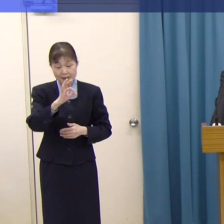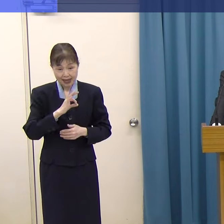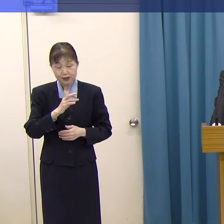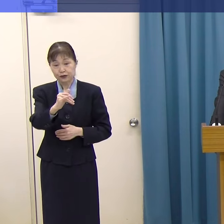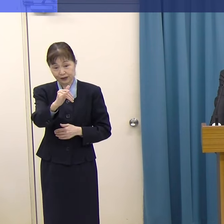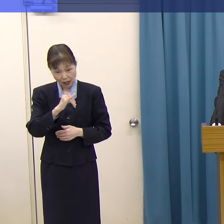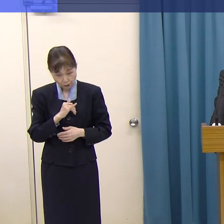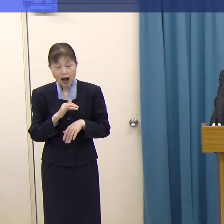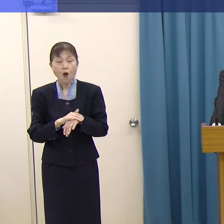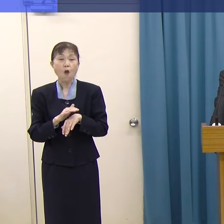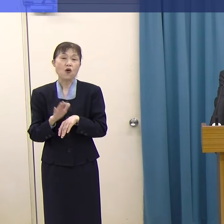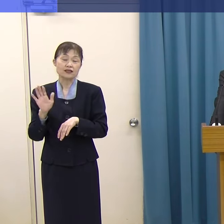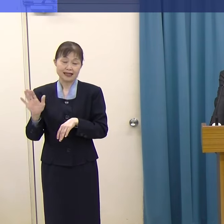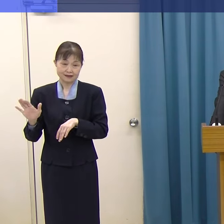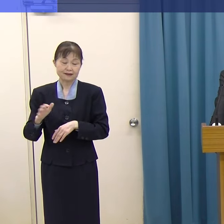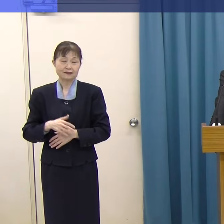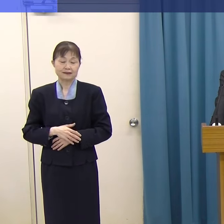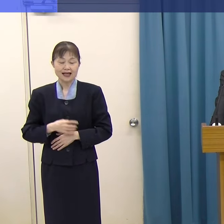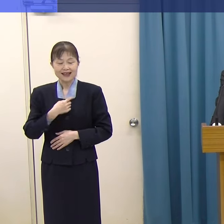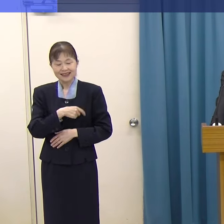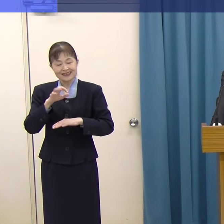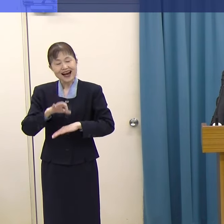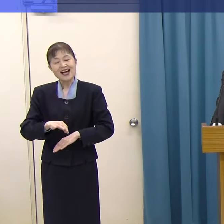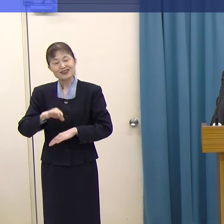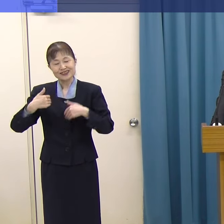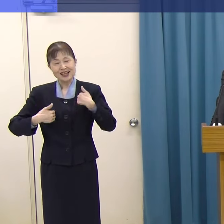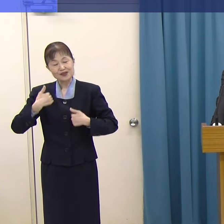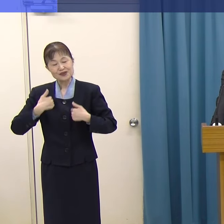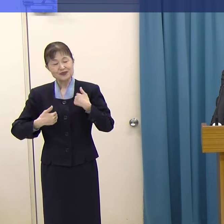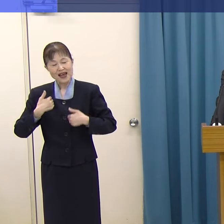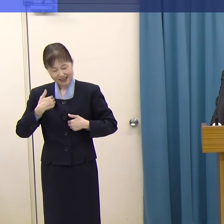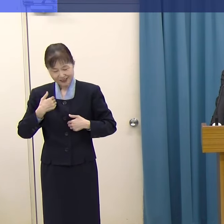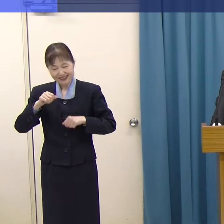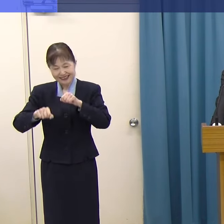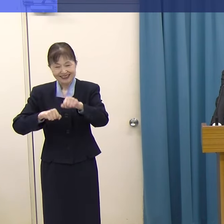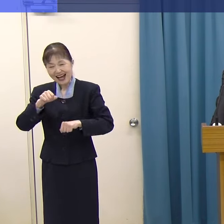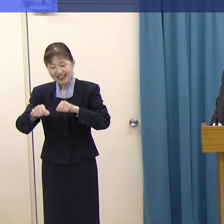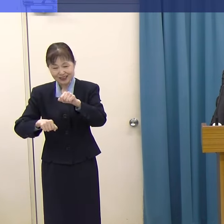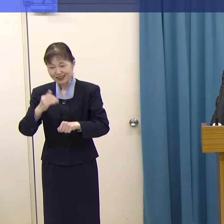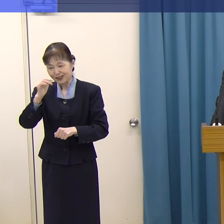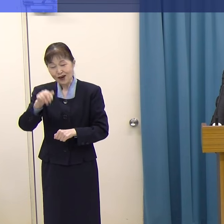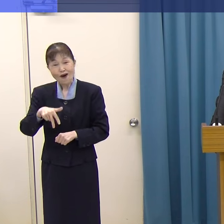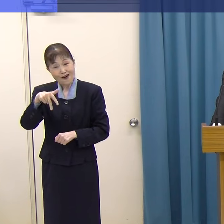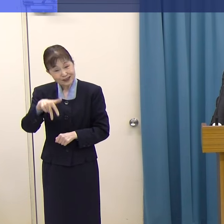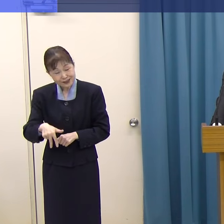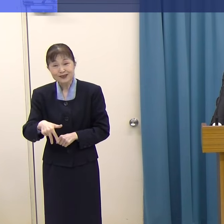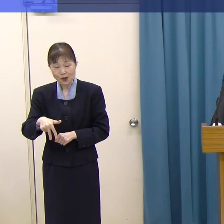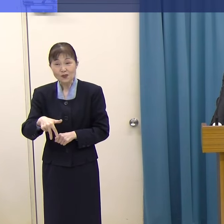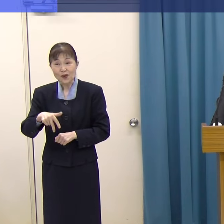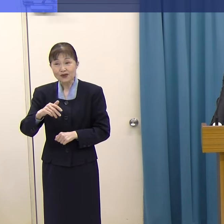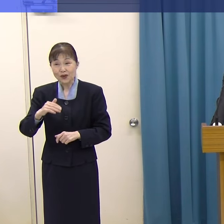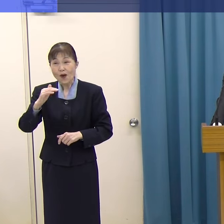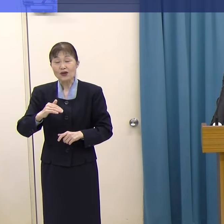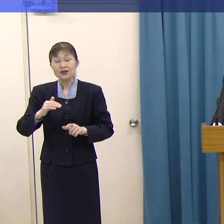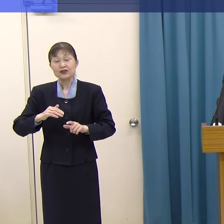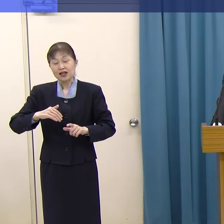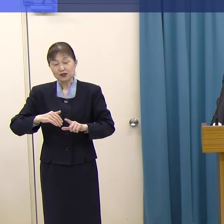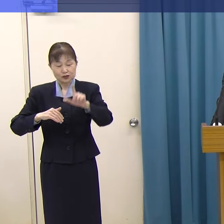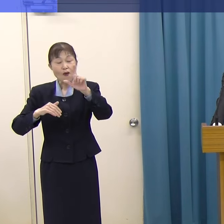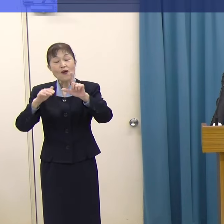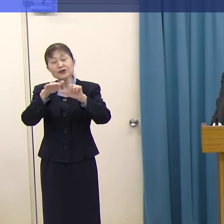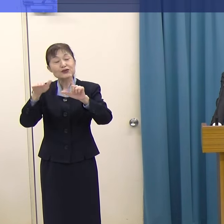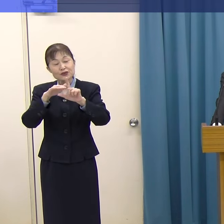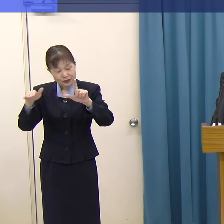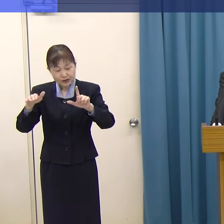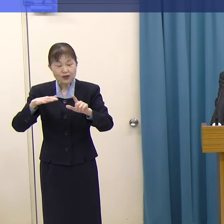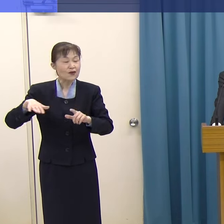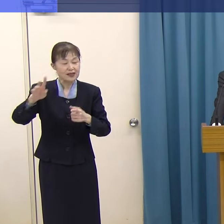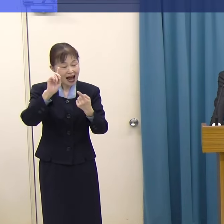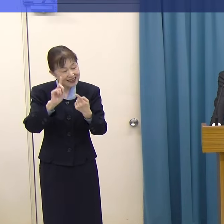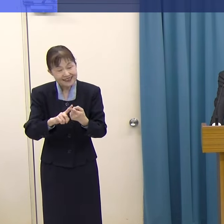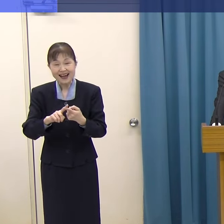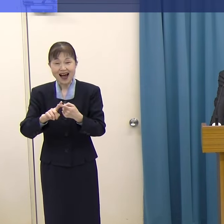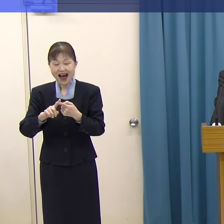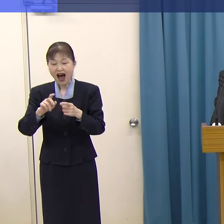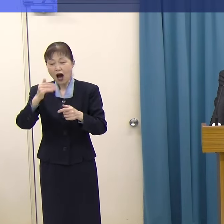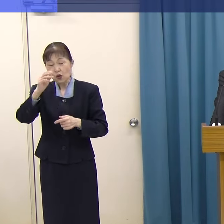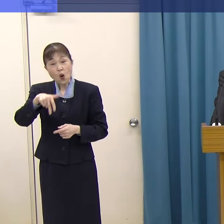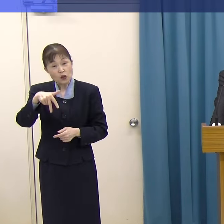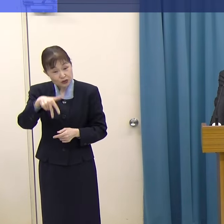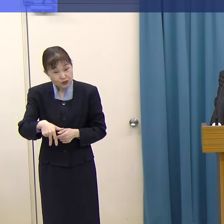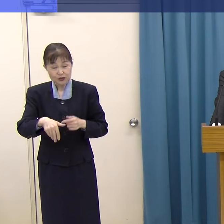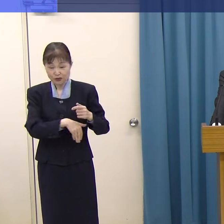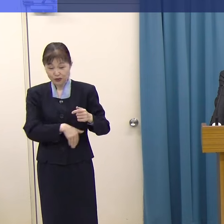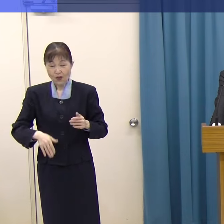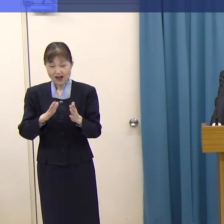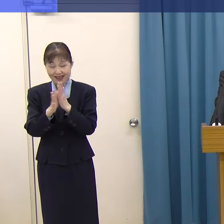気軽に楽しめるサイクリングコースから、上級者の方向けのコースまで、いろいろな魅力的なサイクリングコースが福岡県の中にはあります。